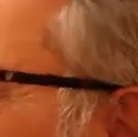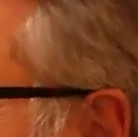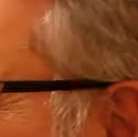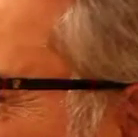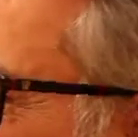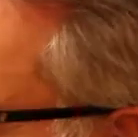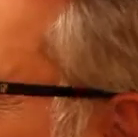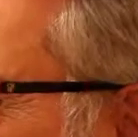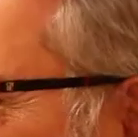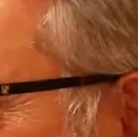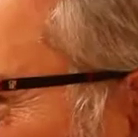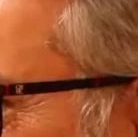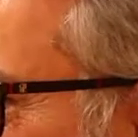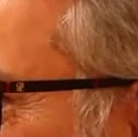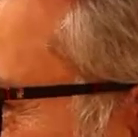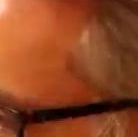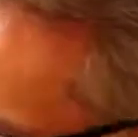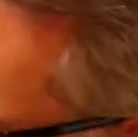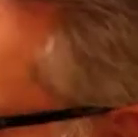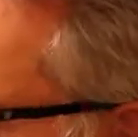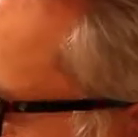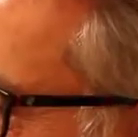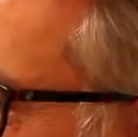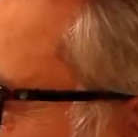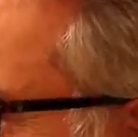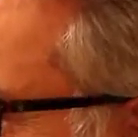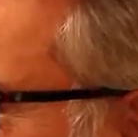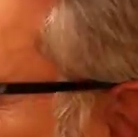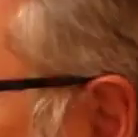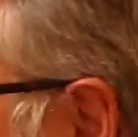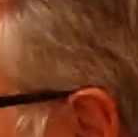con todo lo que ha pasado. Tú sabes demasiado bien en el tema de la instrucción